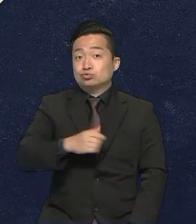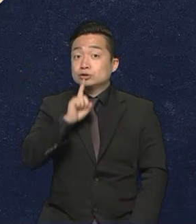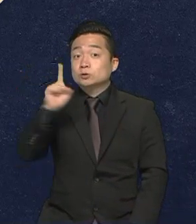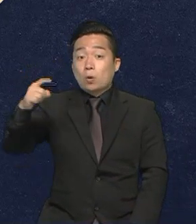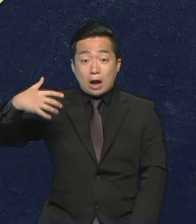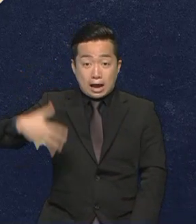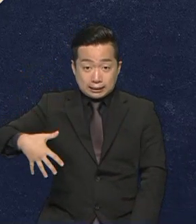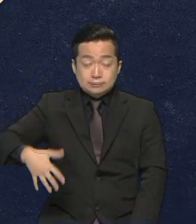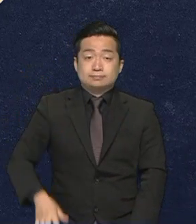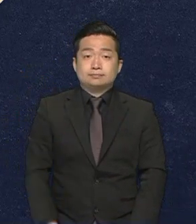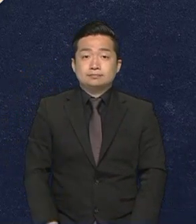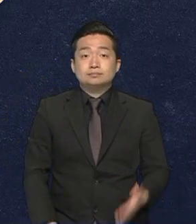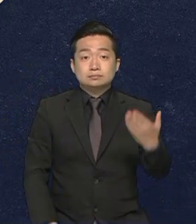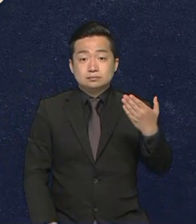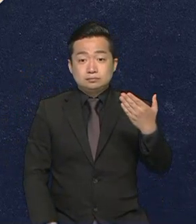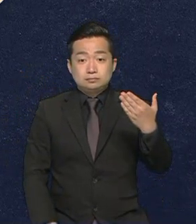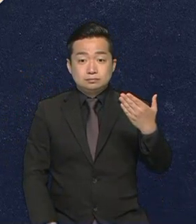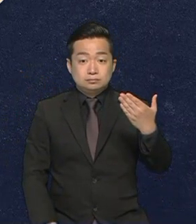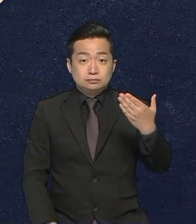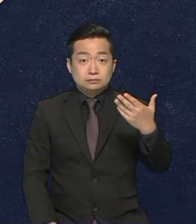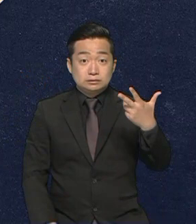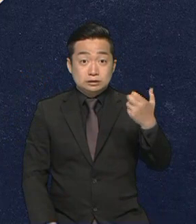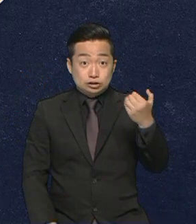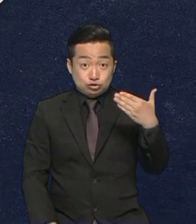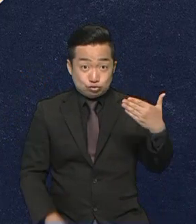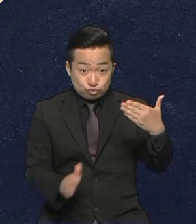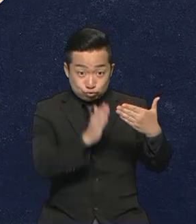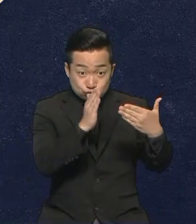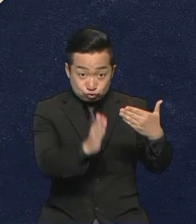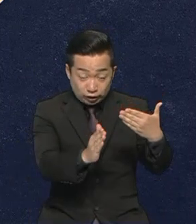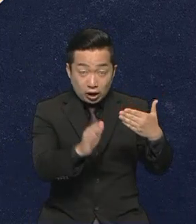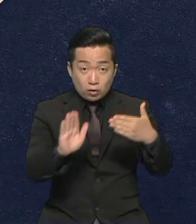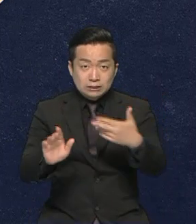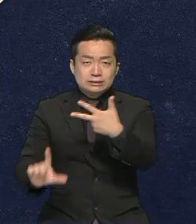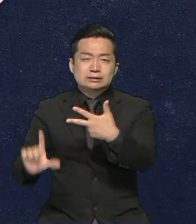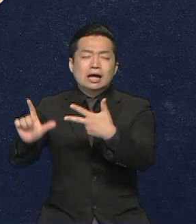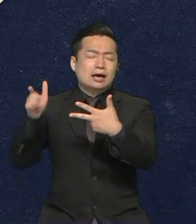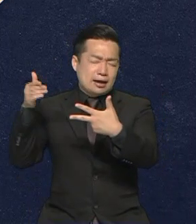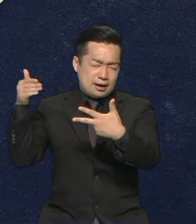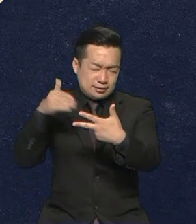어제까지 79건. 오는 7일까지 정부 차원의 전수조사가 예정돼 있어 더 늘어날 가능성도 있습니다.